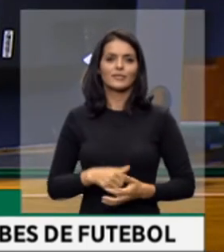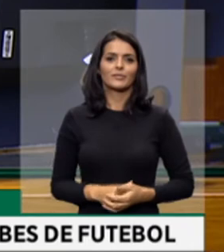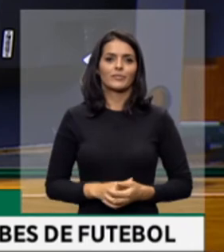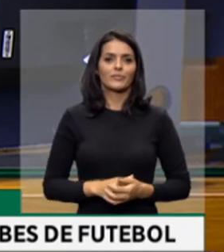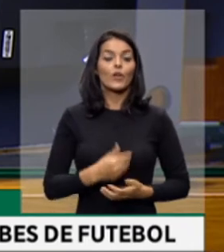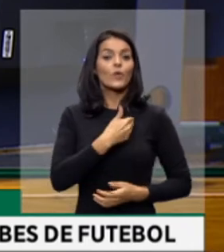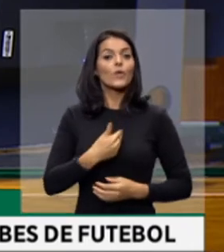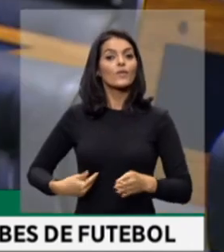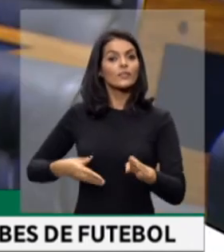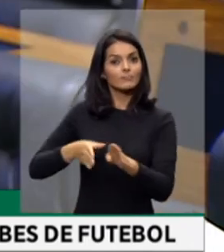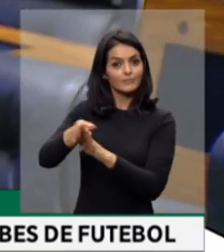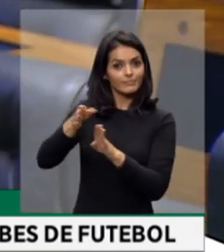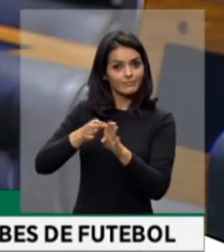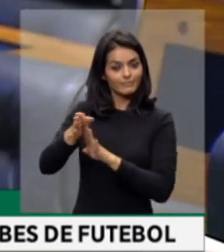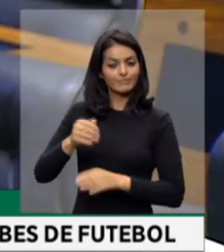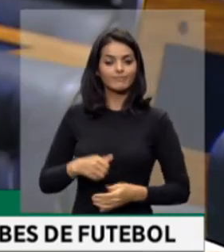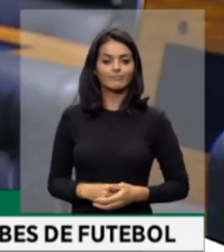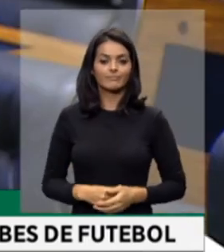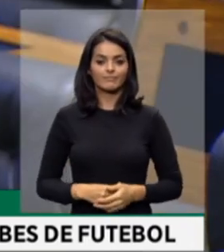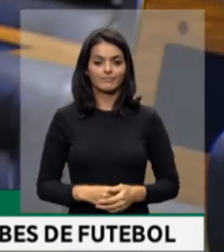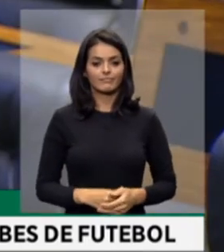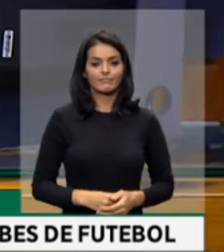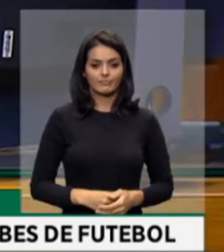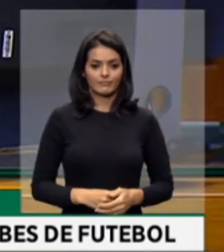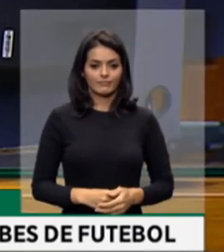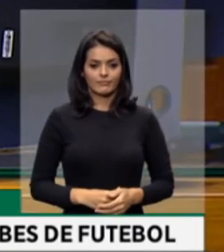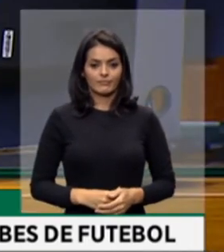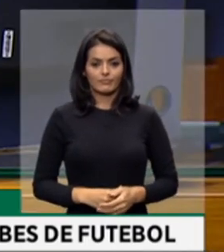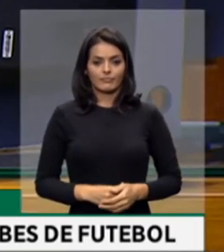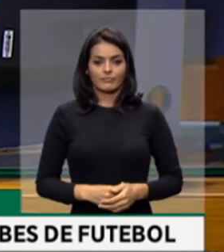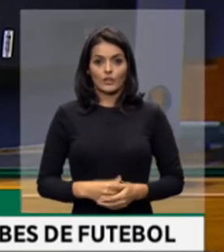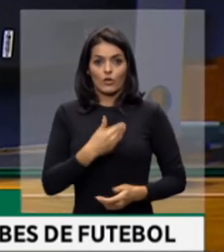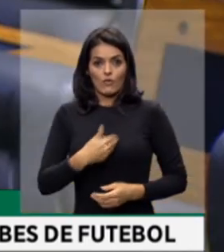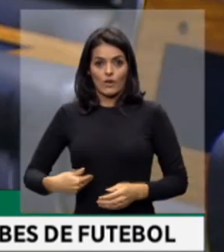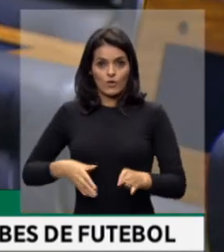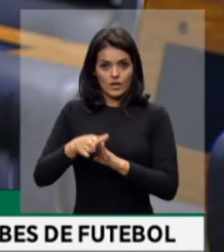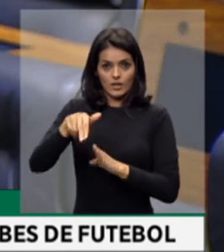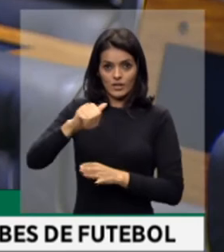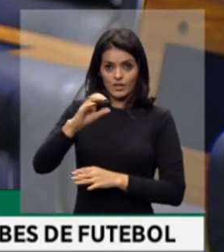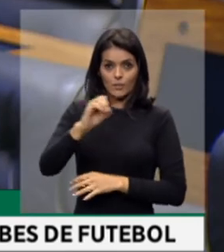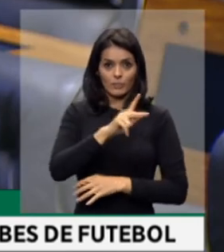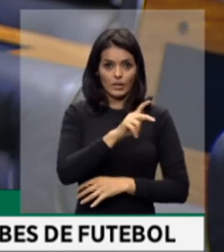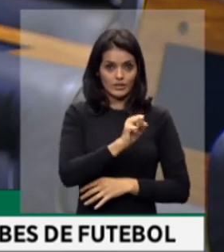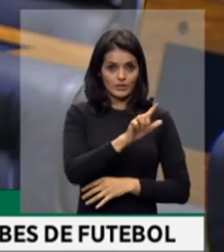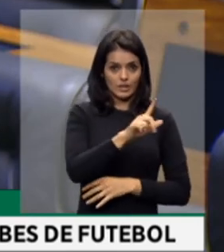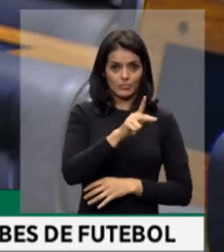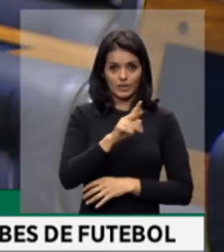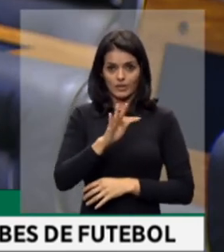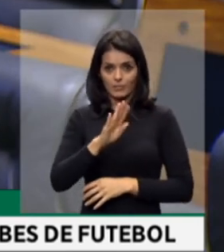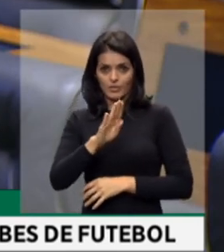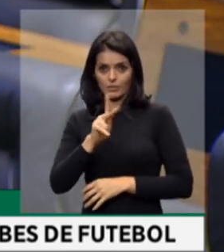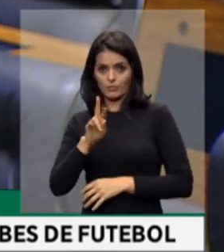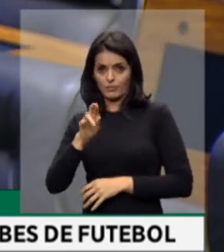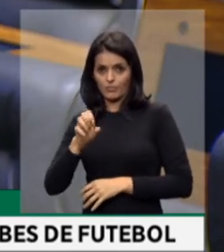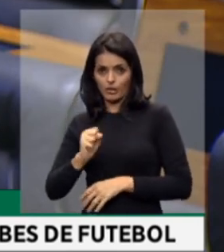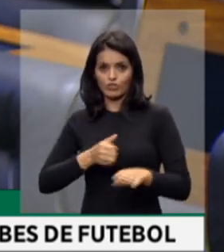QUE FOI A NOSSA LUTA E QUE O GOVERNO DEMOROU TANTO PARA TOMAR A INICIATIVA, NÓS QUEREMOS É A MANUTENÇÃO DO EMPREGO PARA AS ENTIDADES QUE VIEREM A SE BENEFICIAR DESSE